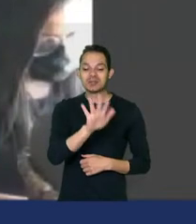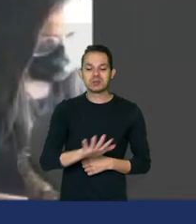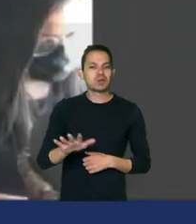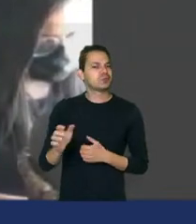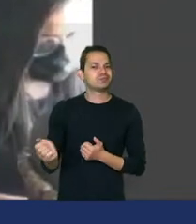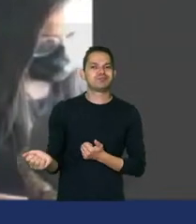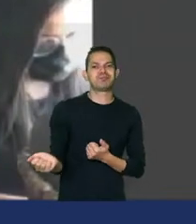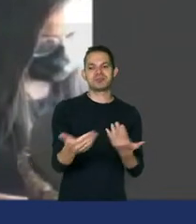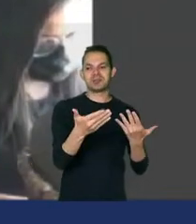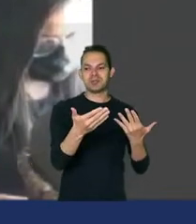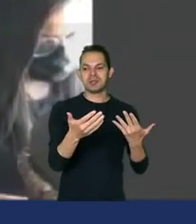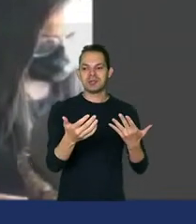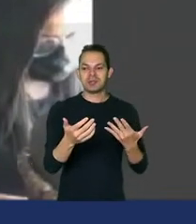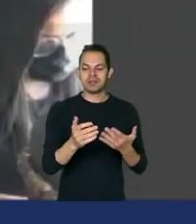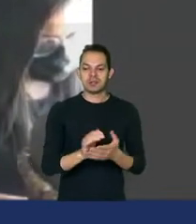NOSSO BRASIL ESTÁ ENTREGUE É NOSSA SOBERANIA, AO NOSSO GÁ